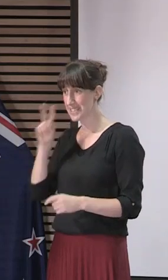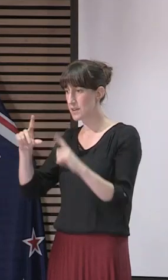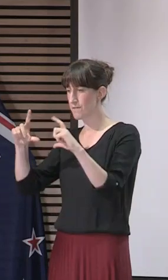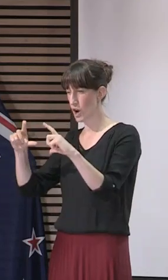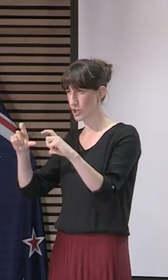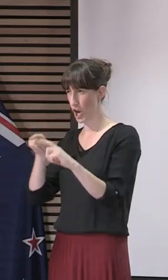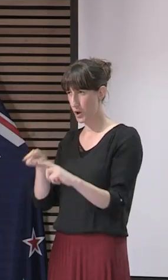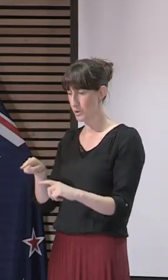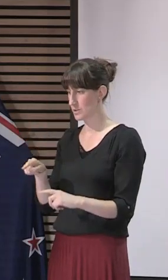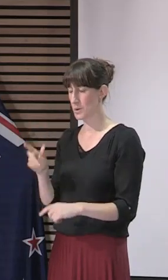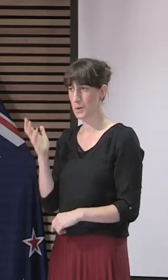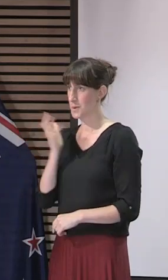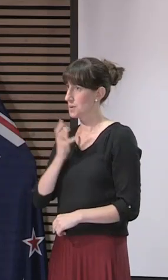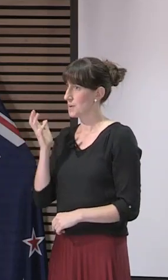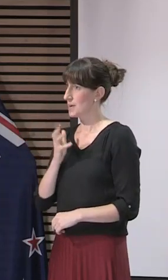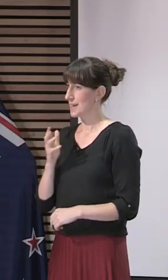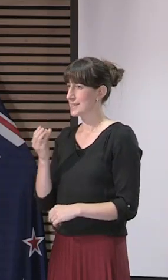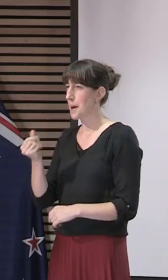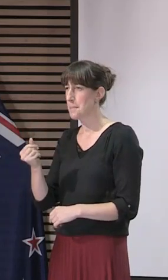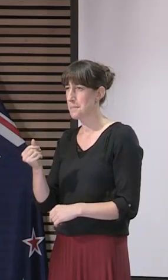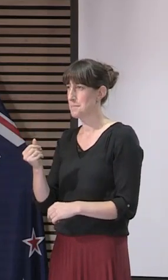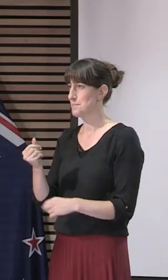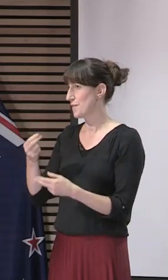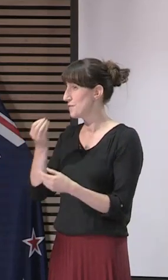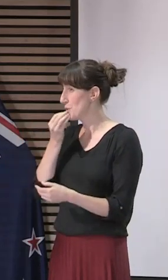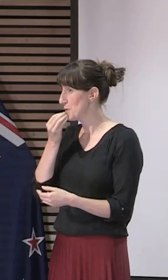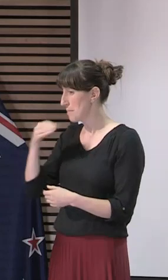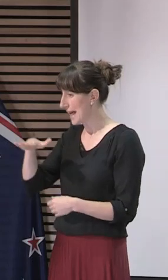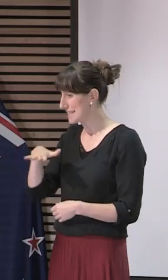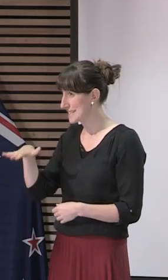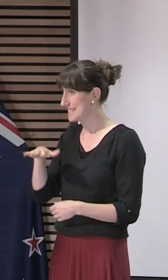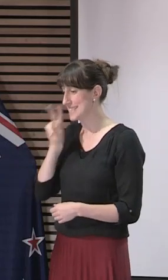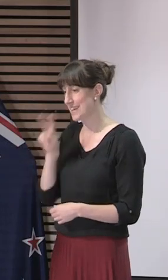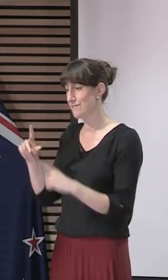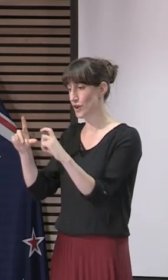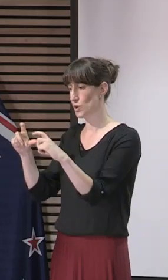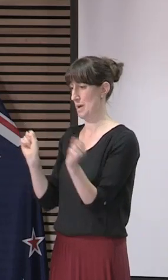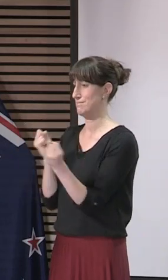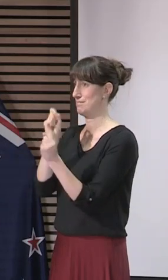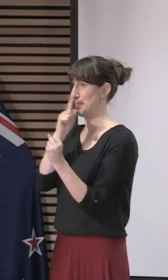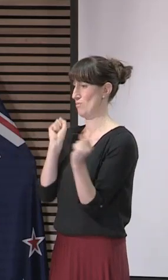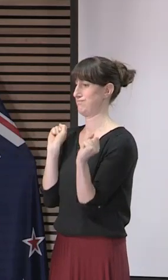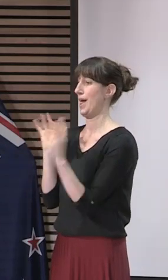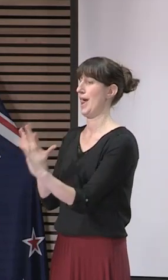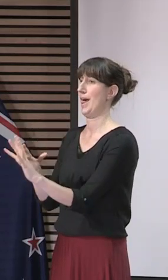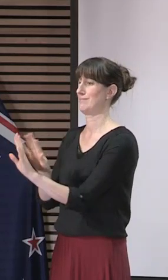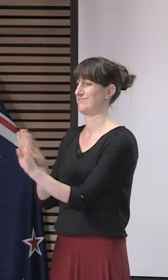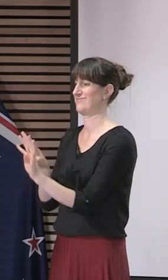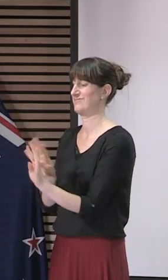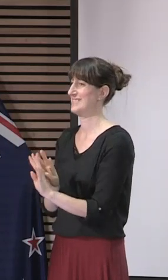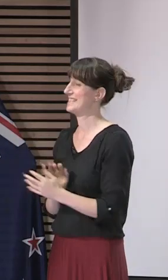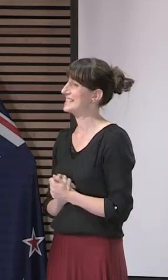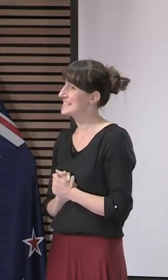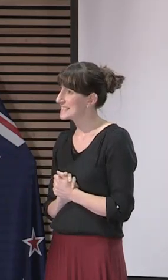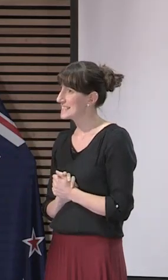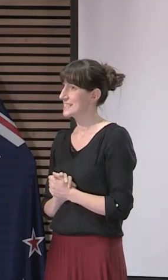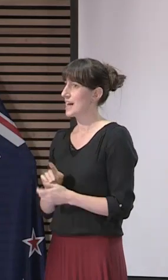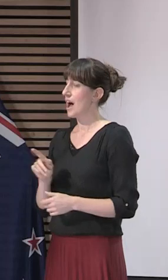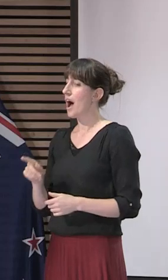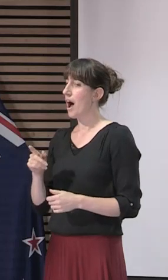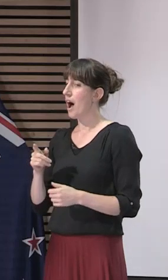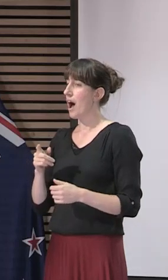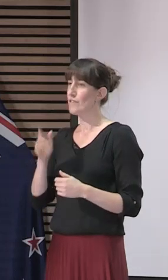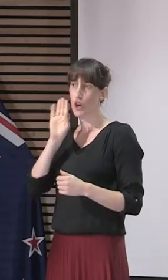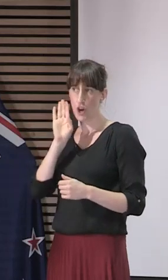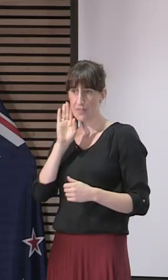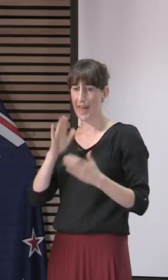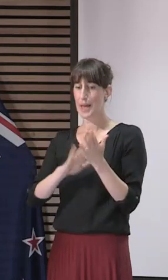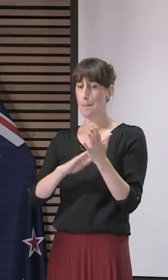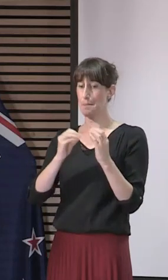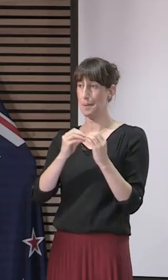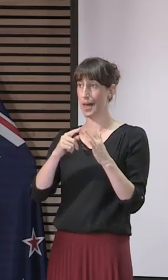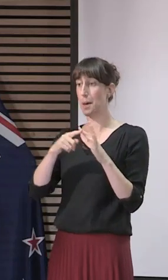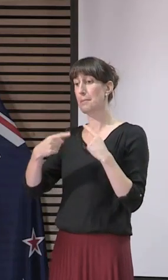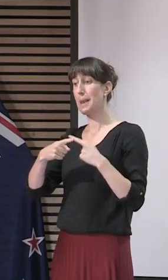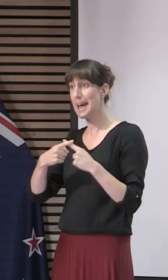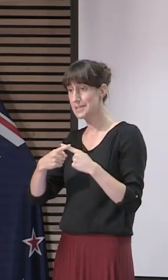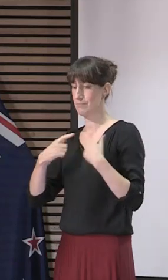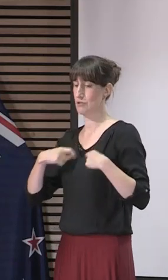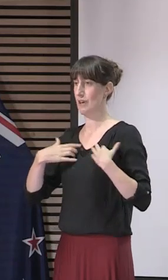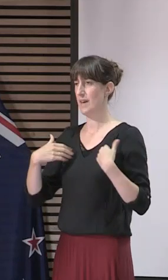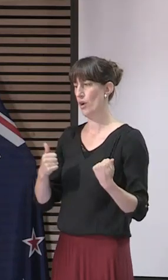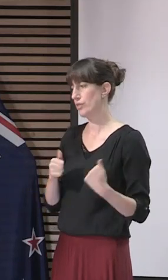mena ka hiahiatia. Ka ui au ki